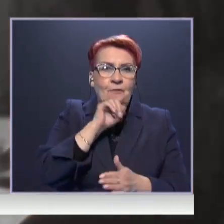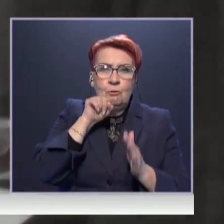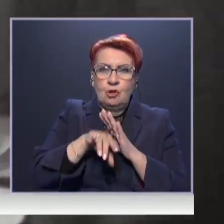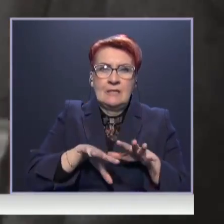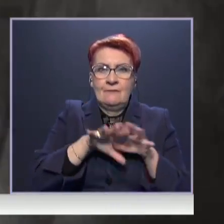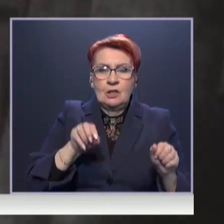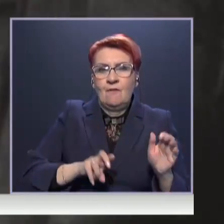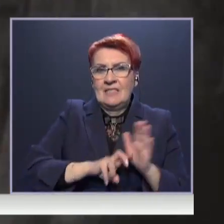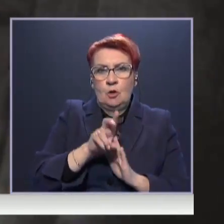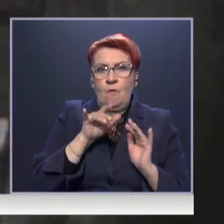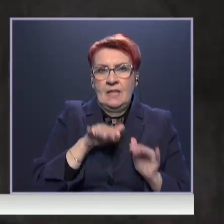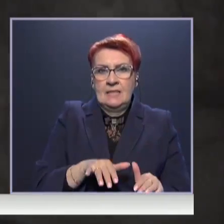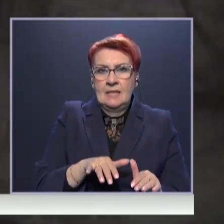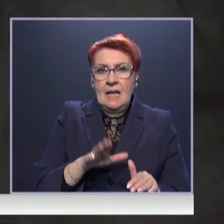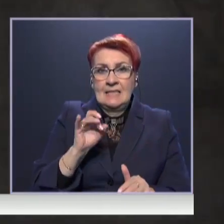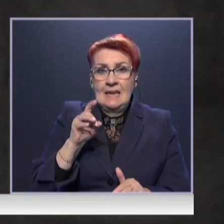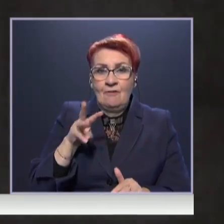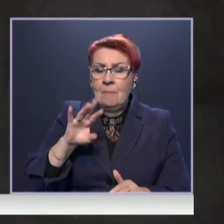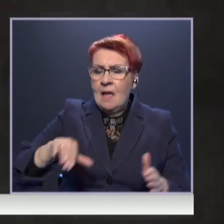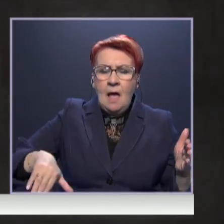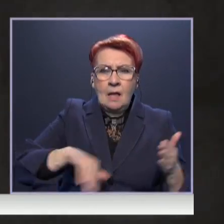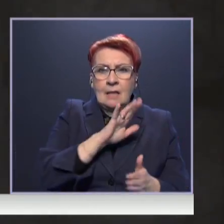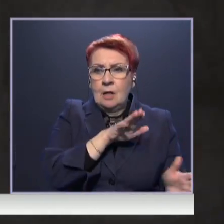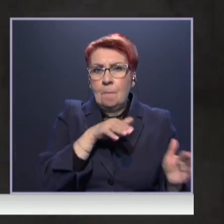в церковные дела и отклонил предложенный ими состав